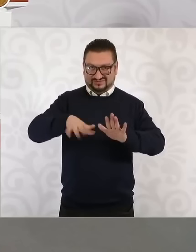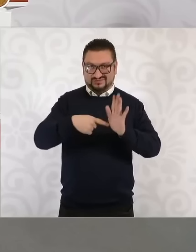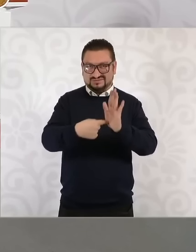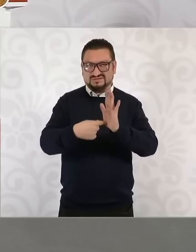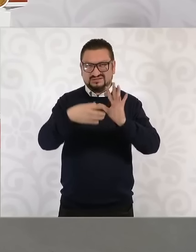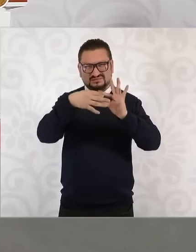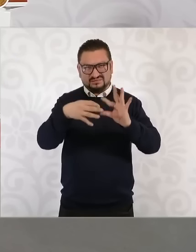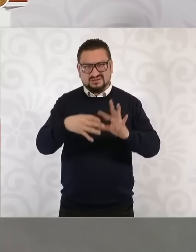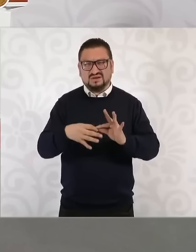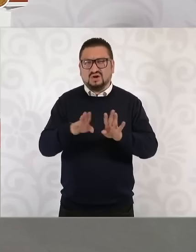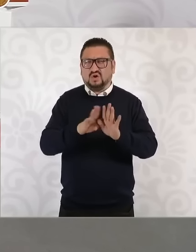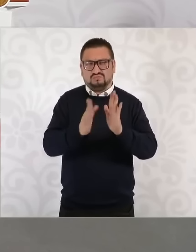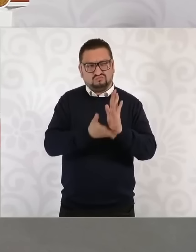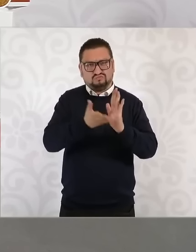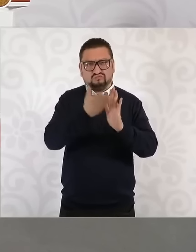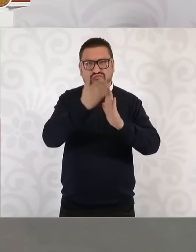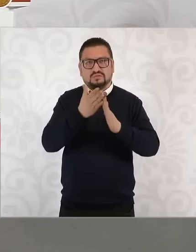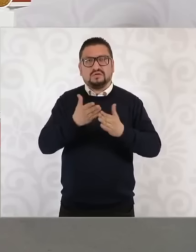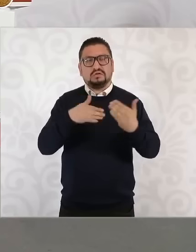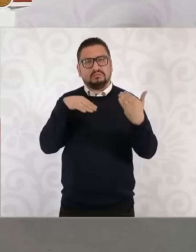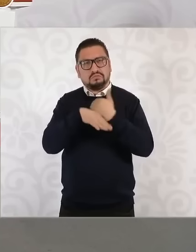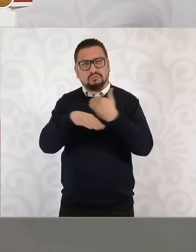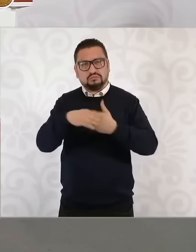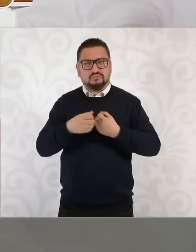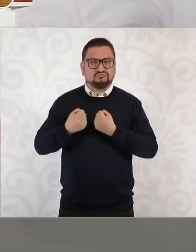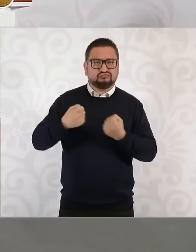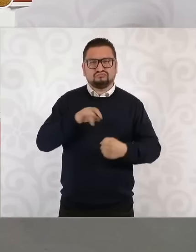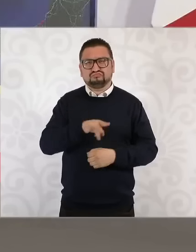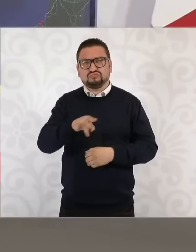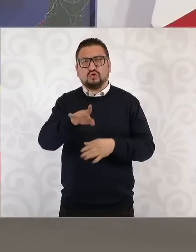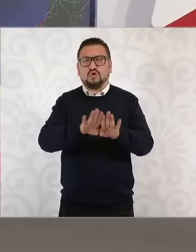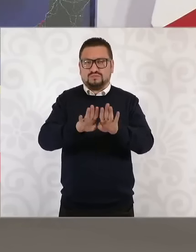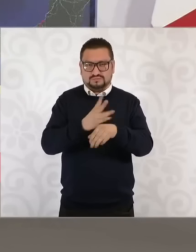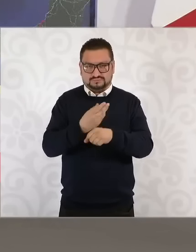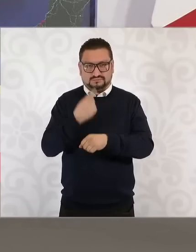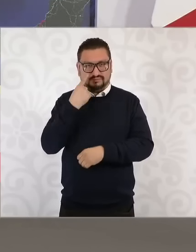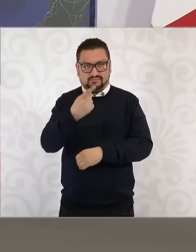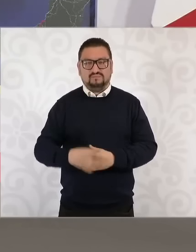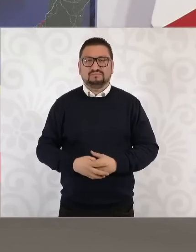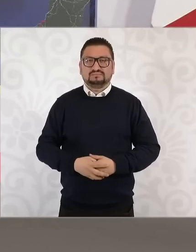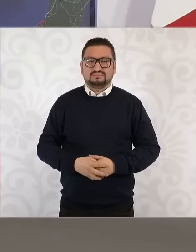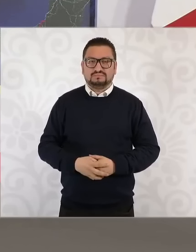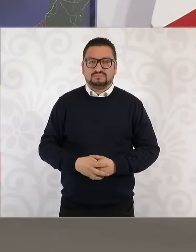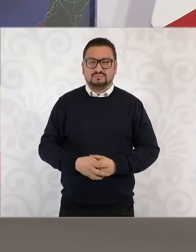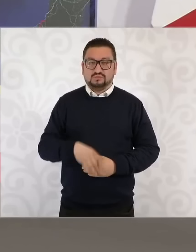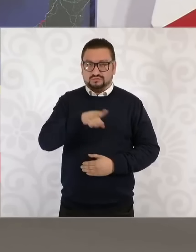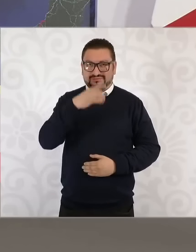sobre la infraestructura carretera. Adelante. Eh, son como conocen los ejes prioritarios,